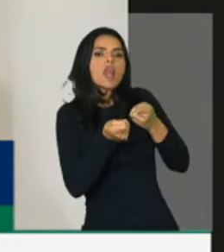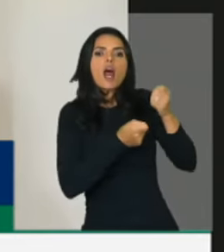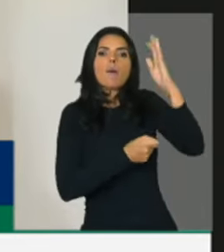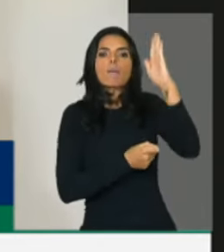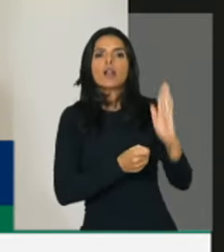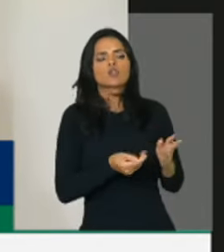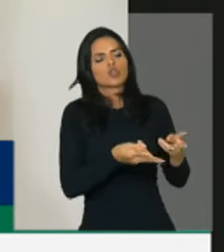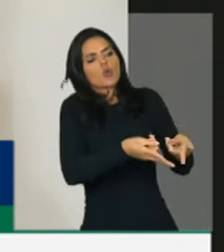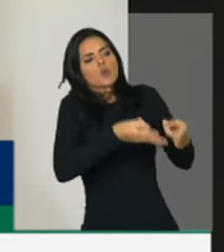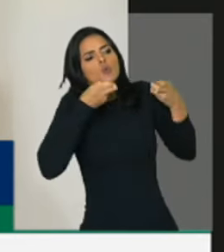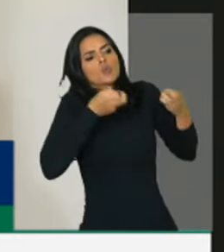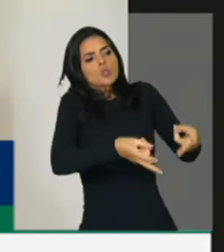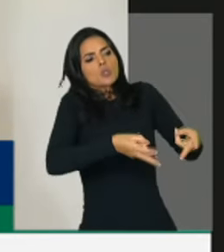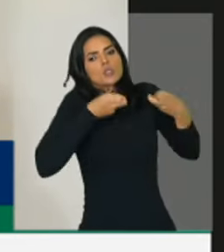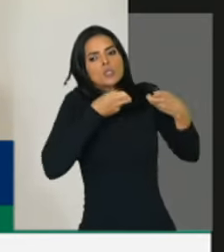PRECISAMOS APOIAR O AGRONEGÓ CIO. PRECISAMOS APOIAR A